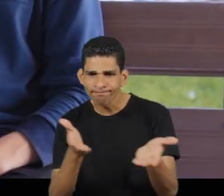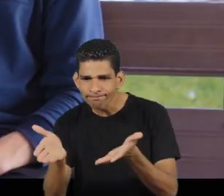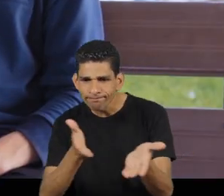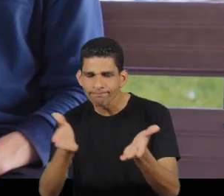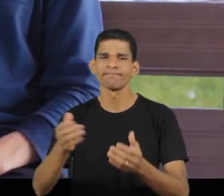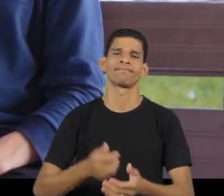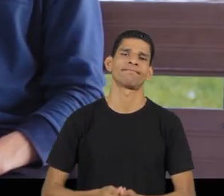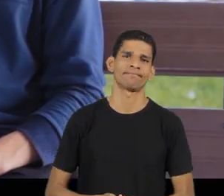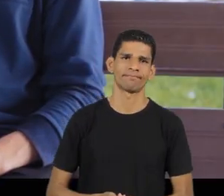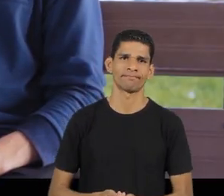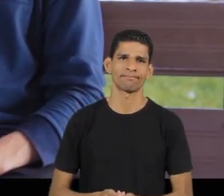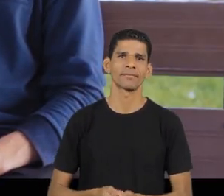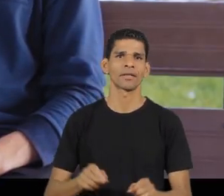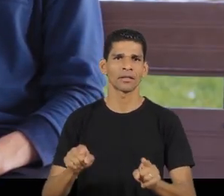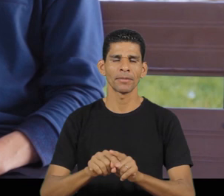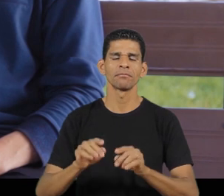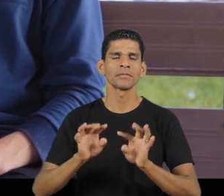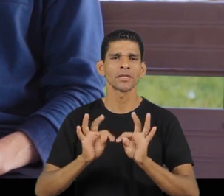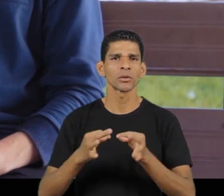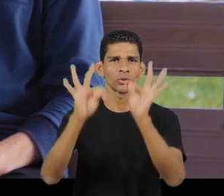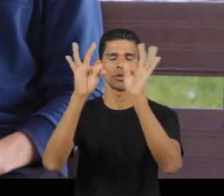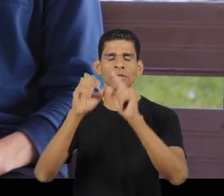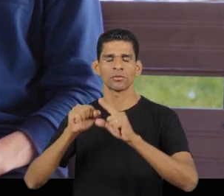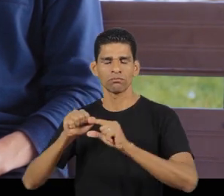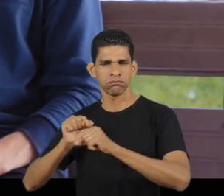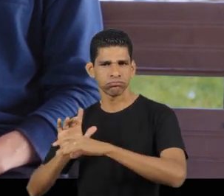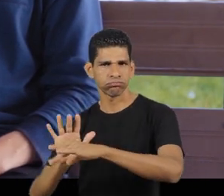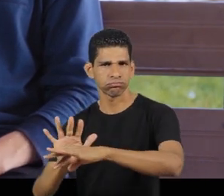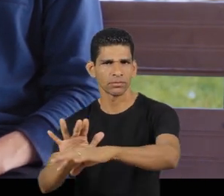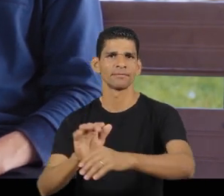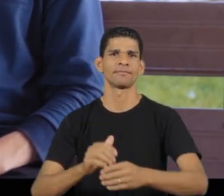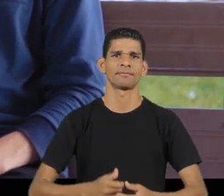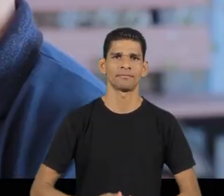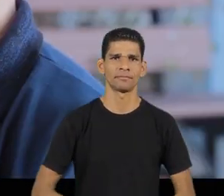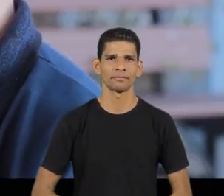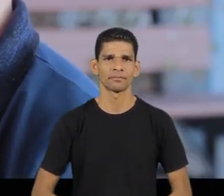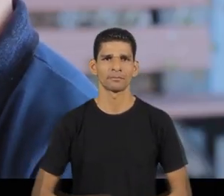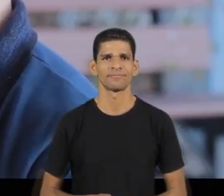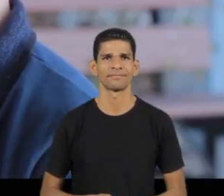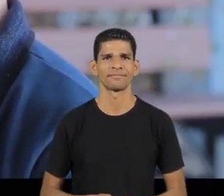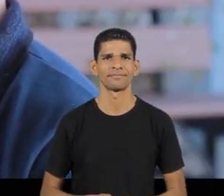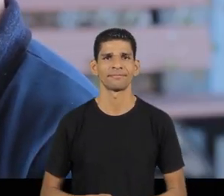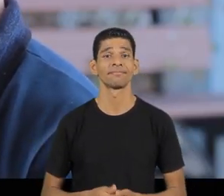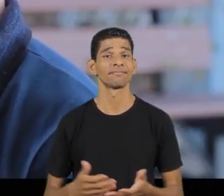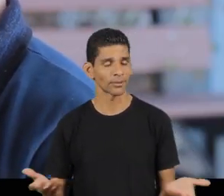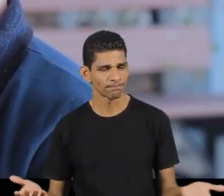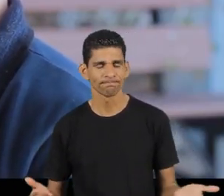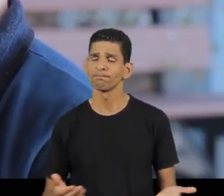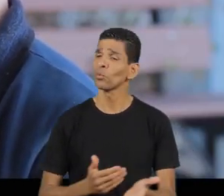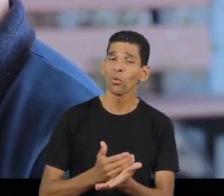acessibilidade e das tecnologias assistivas. Inicialmente havia um